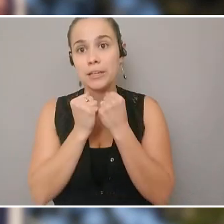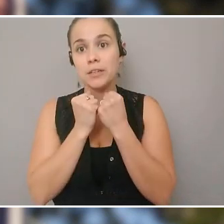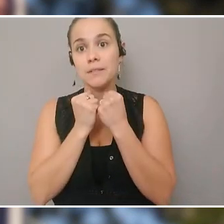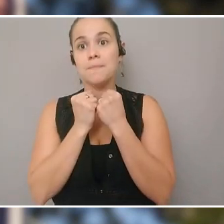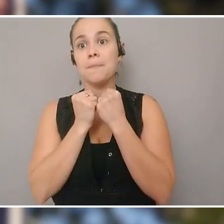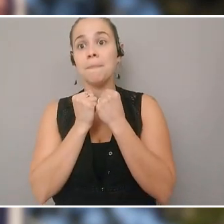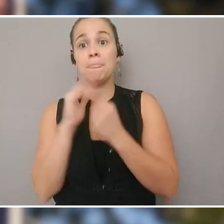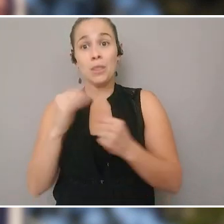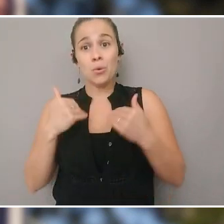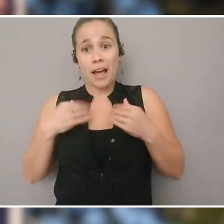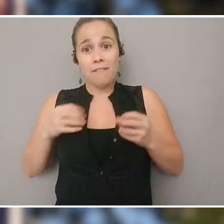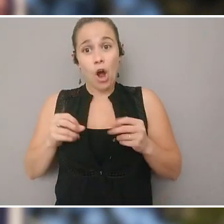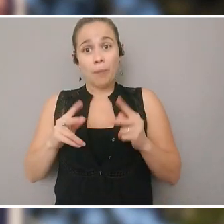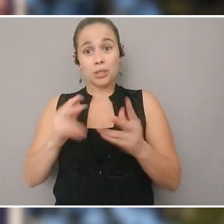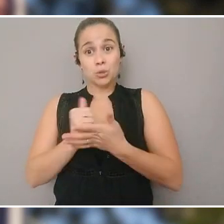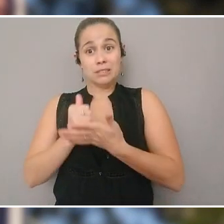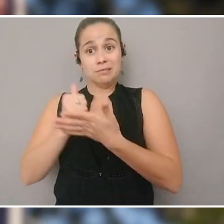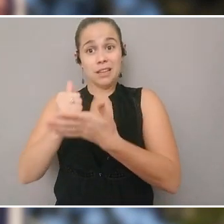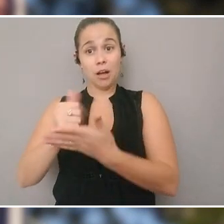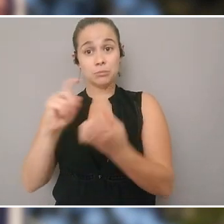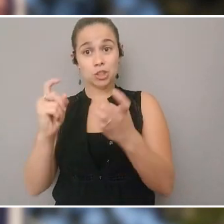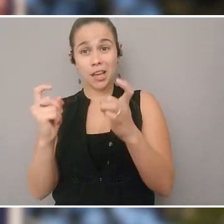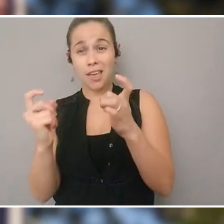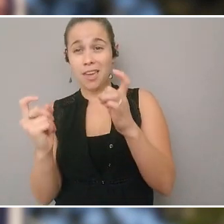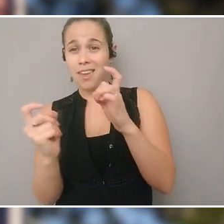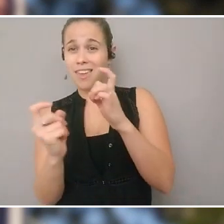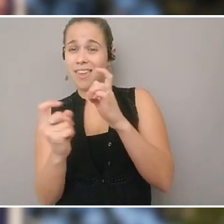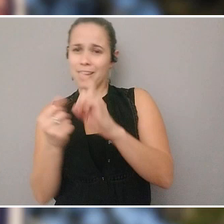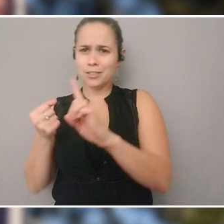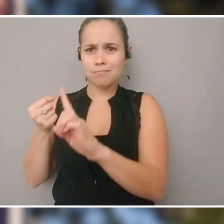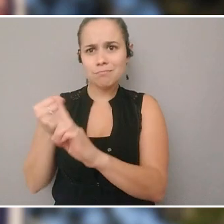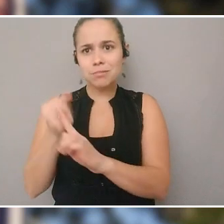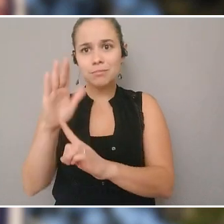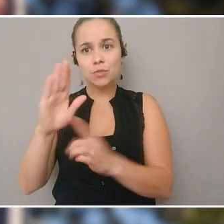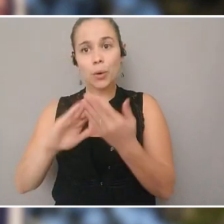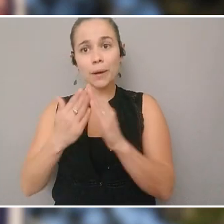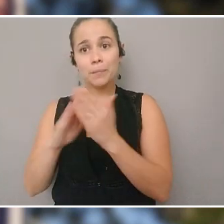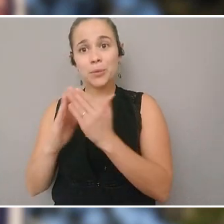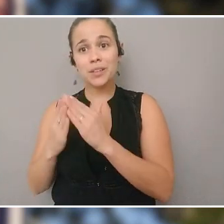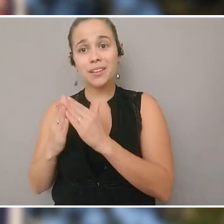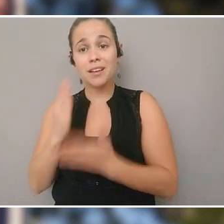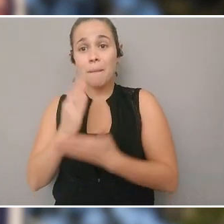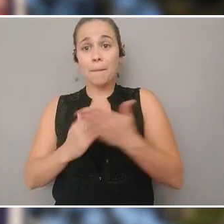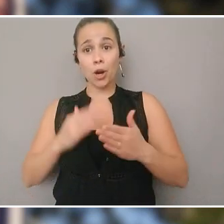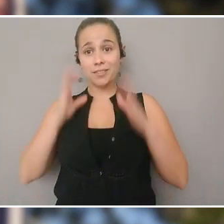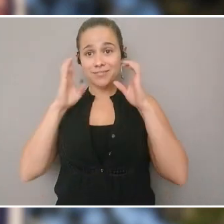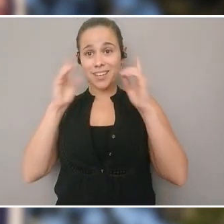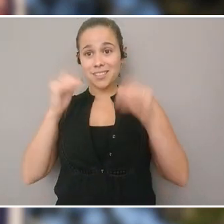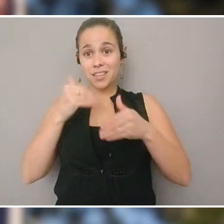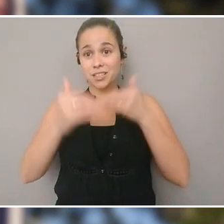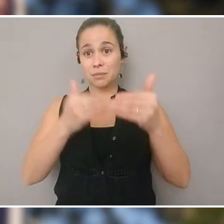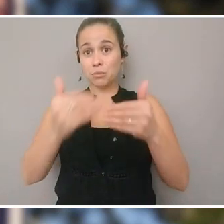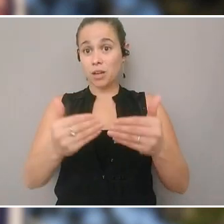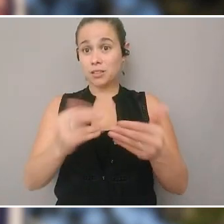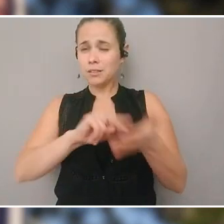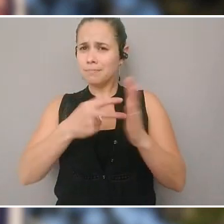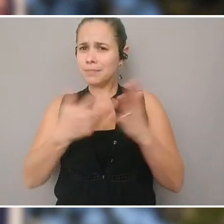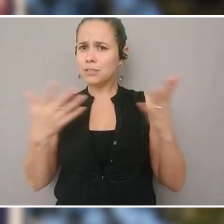oportunidad de ayudar a cambiar y dar forma a sus comunidades. Parte del proceso de la